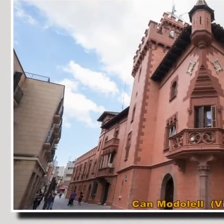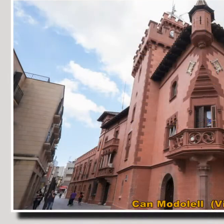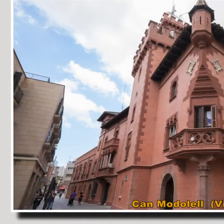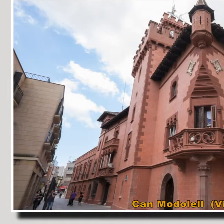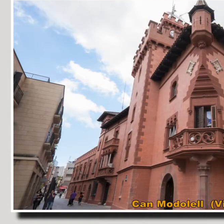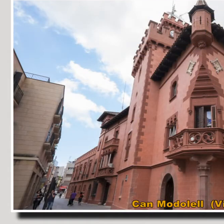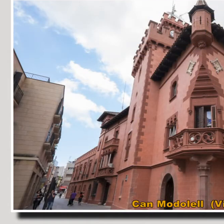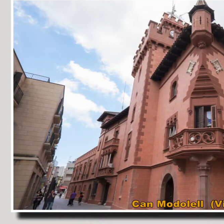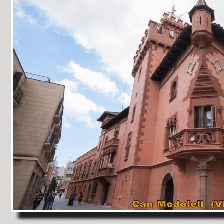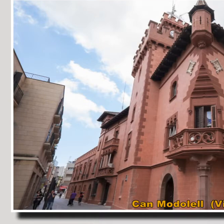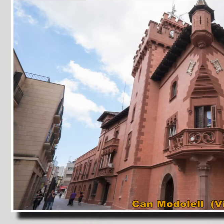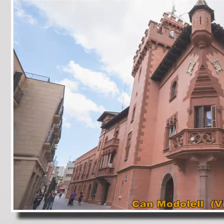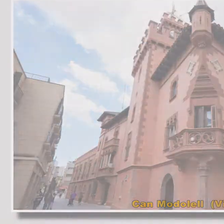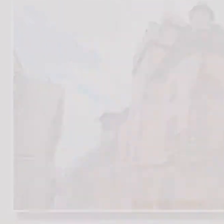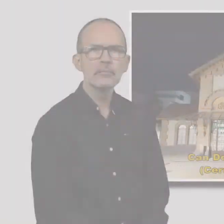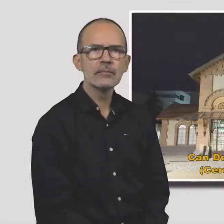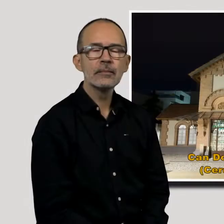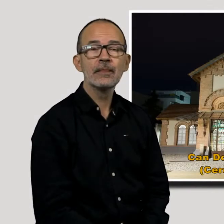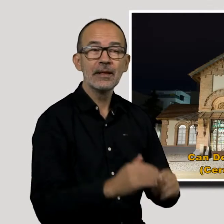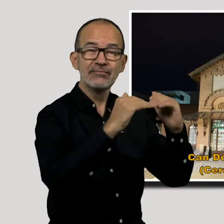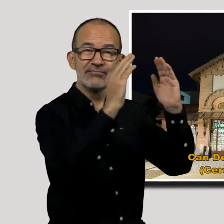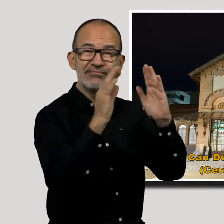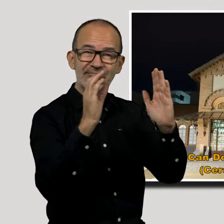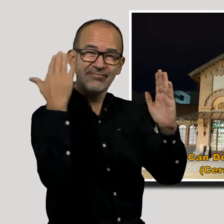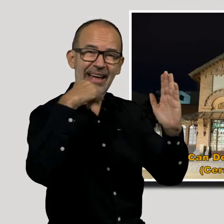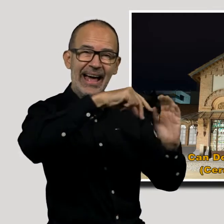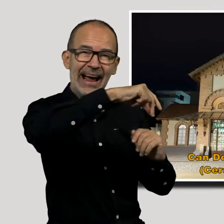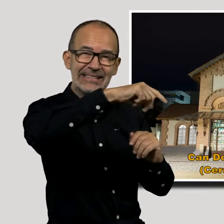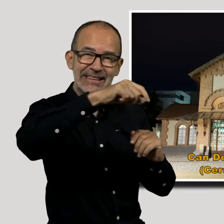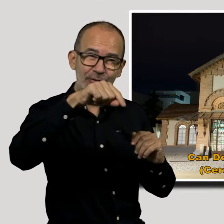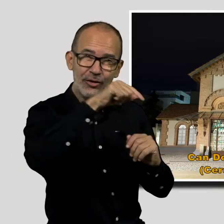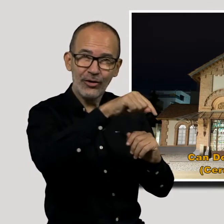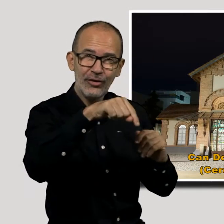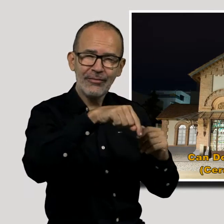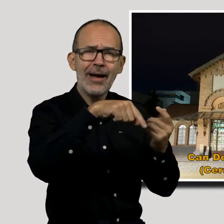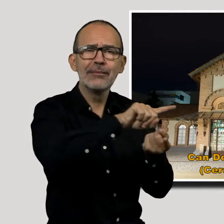Casinos reconvertits en equipaments culturals.